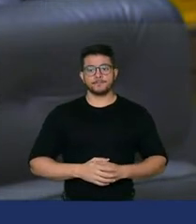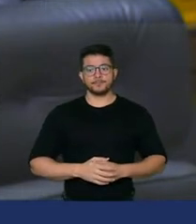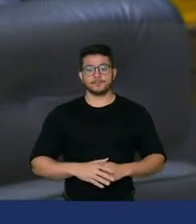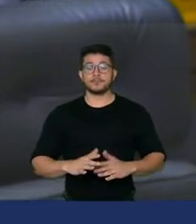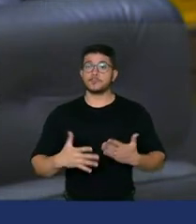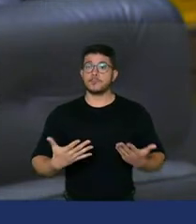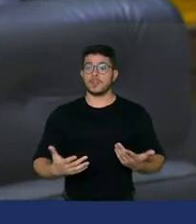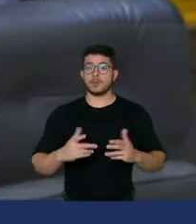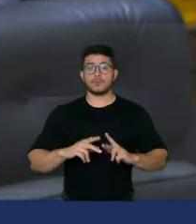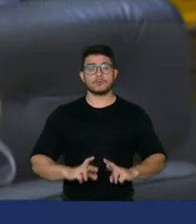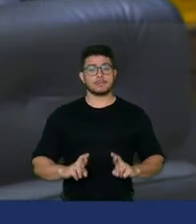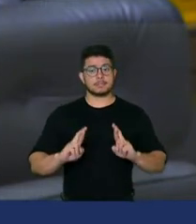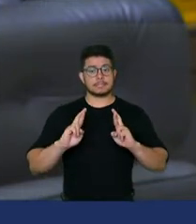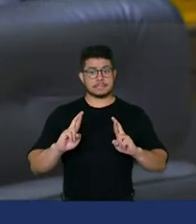ESCLEROSE MÚLTIPLA ESPERAMOS QUE ESSE PLENÁRIO VOTE O